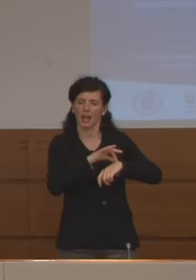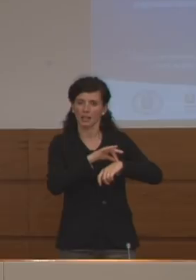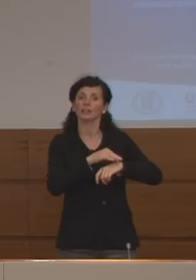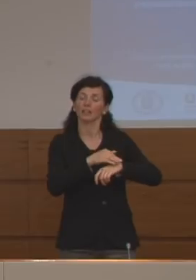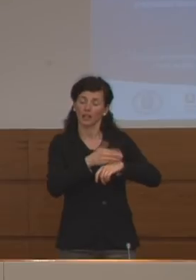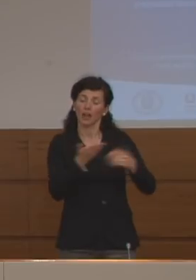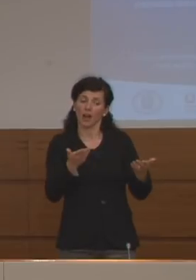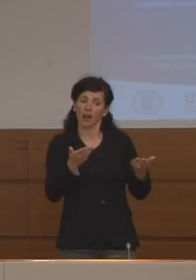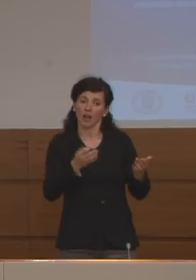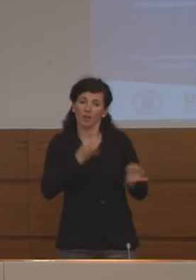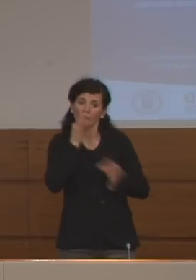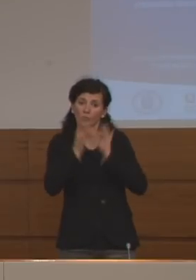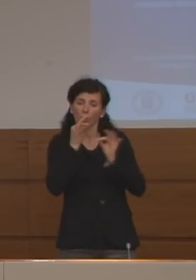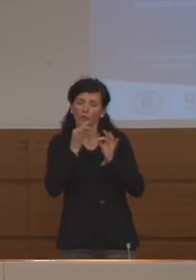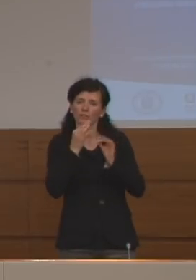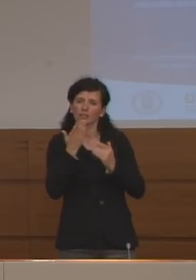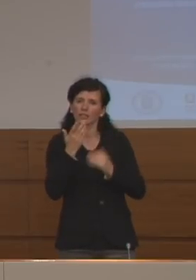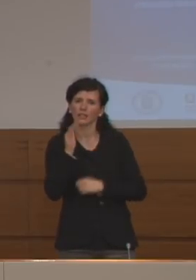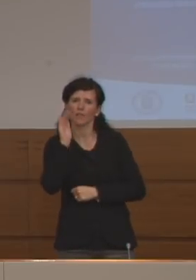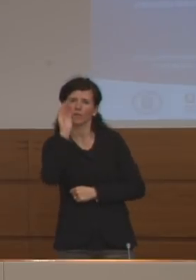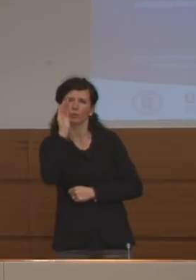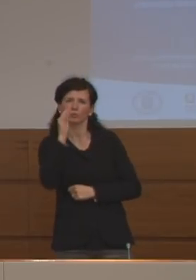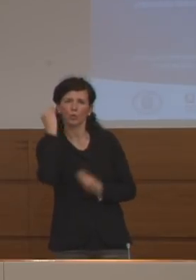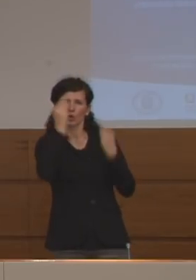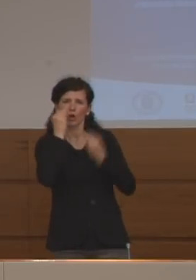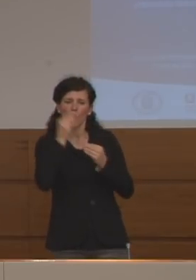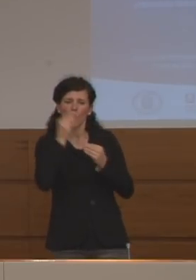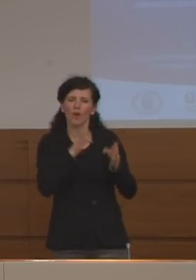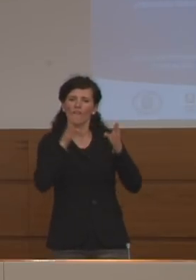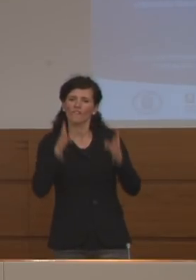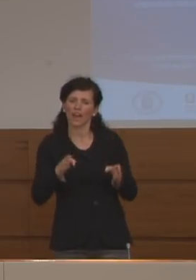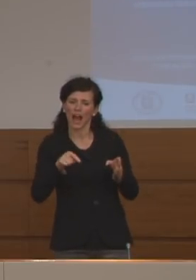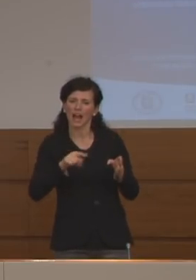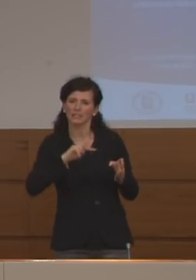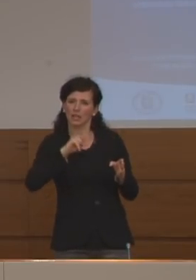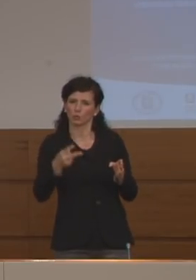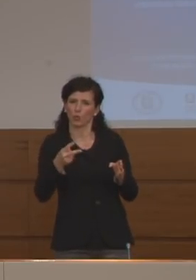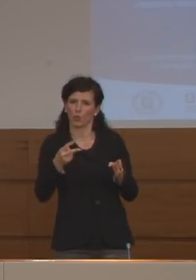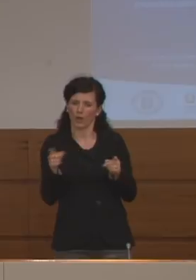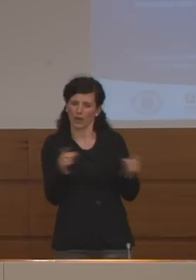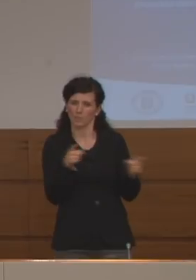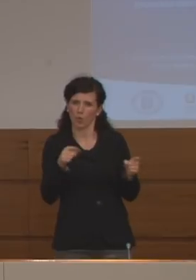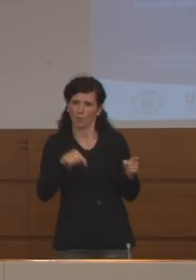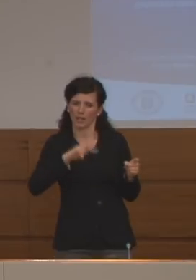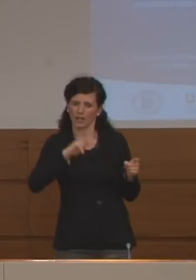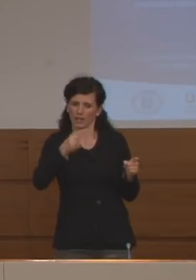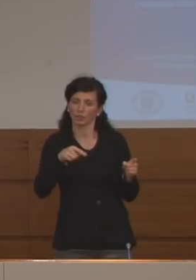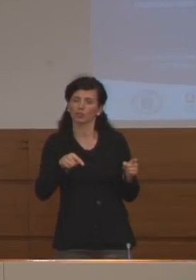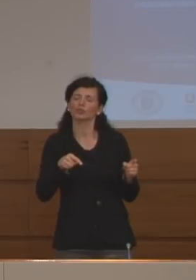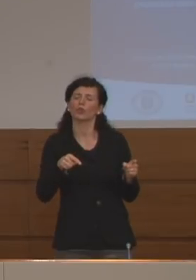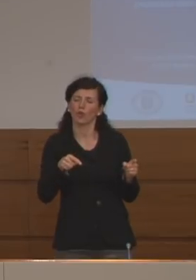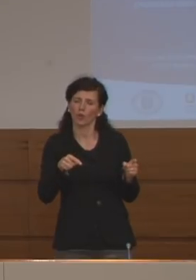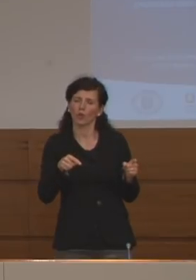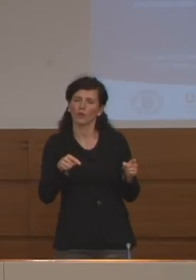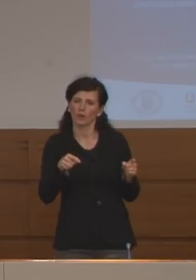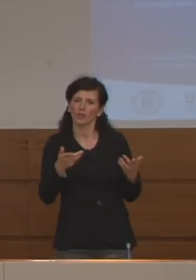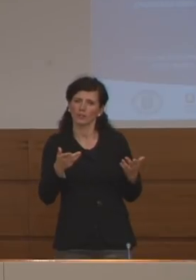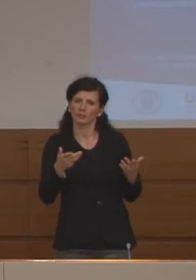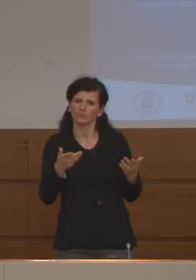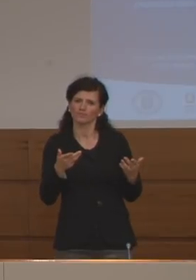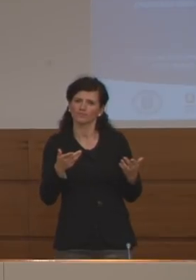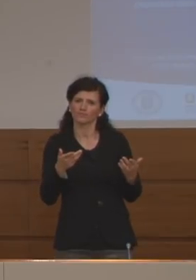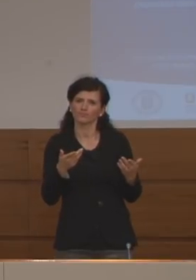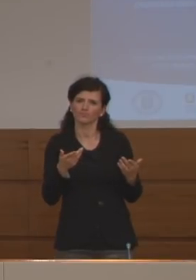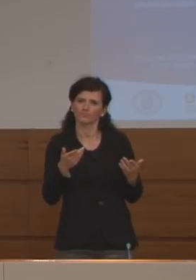parla di fase 2, forse non sempre viene adeguatamente sottolineato, cioè ridurre